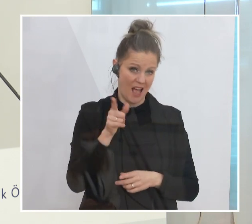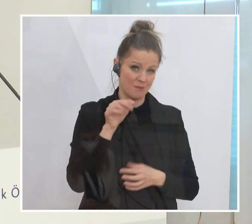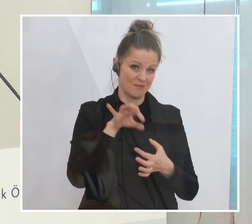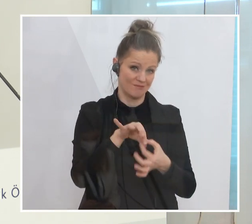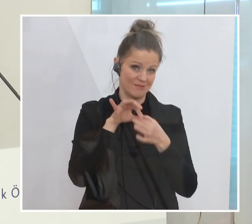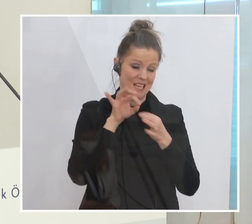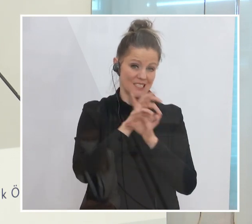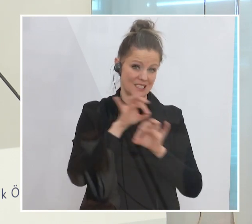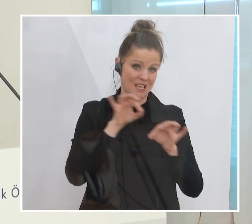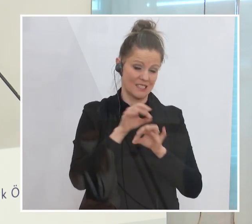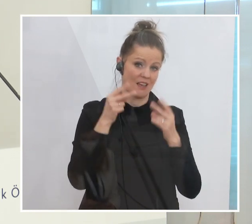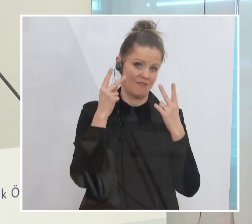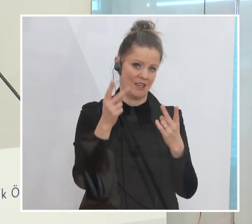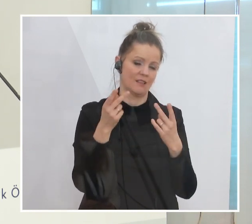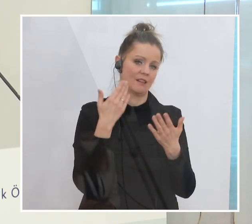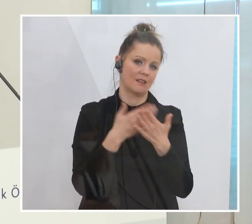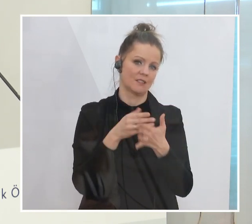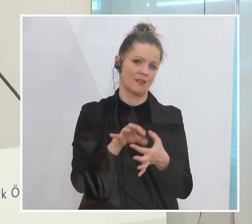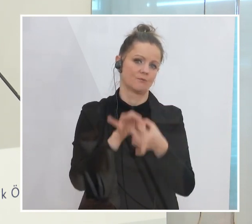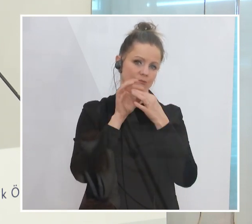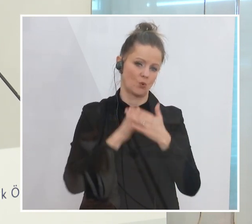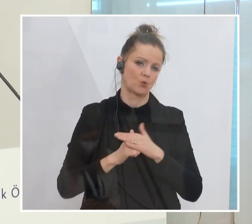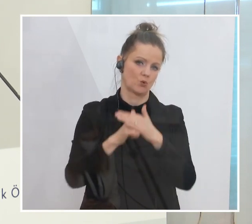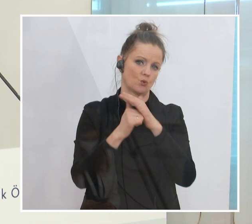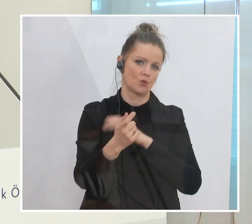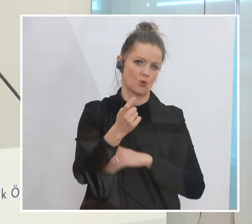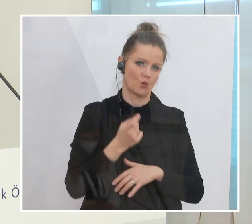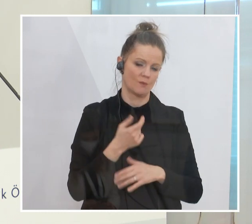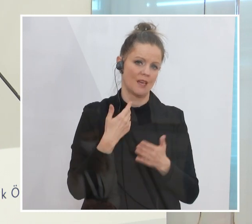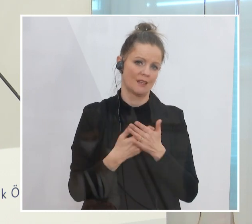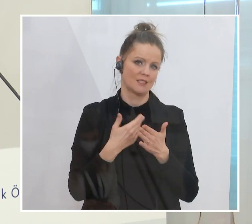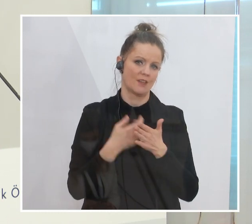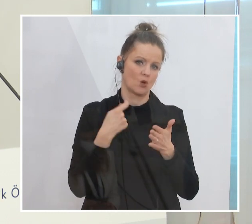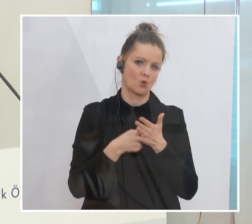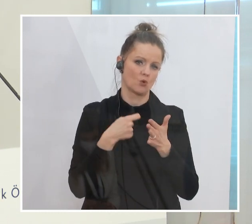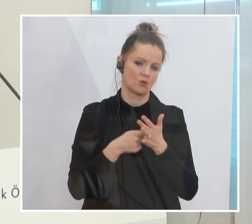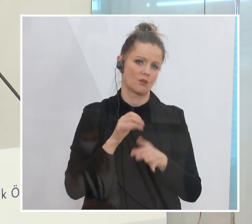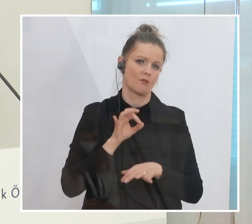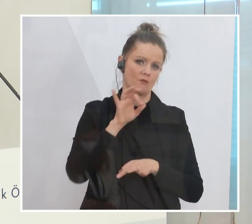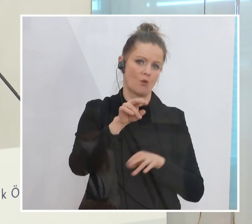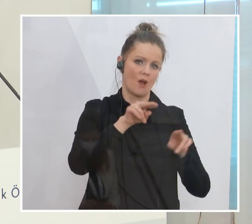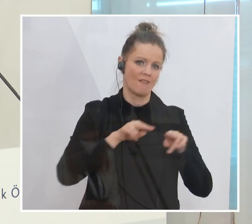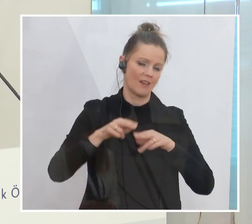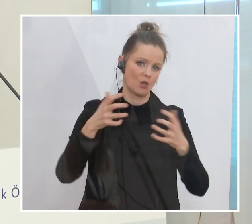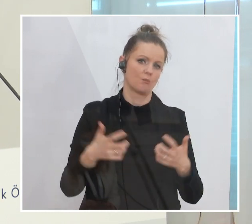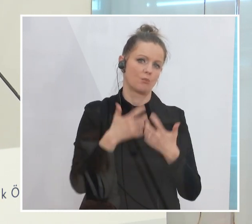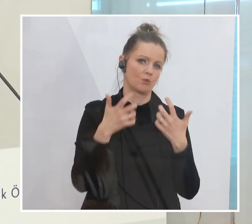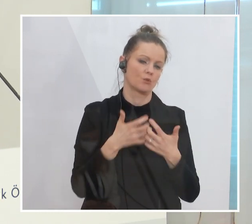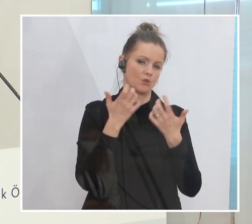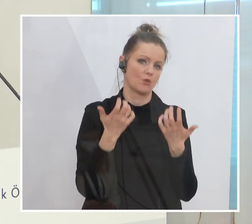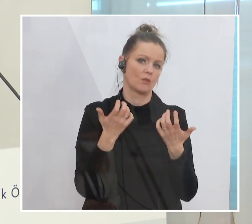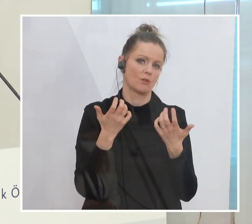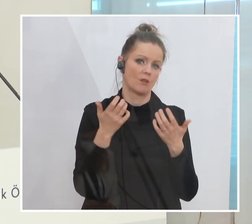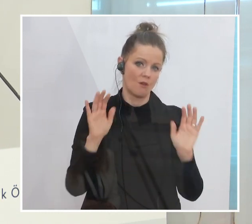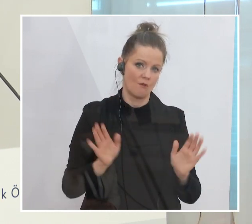genau hier wollen wir ansetzen und werden die Kosten für diese Videoproduktionen fördern. Diese